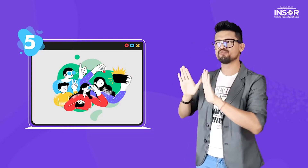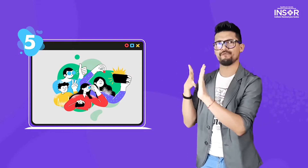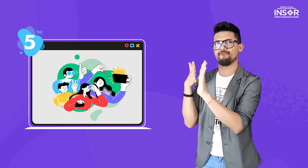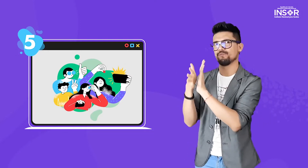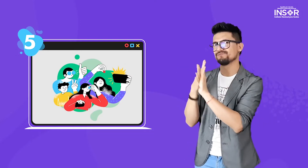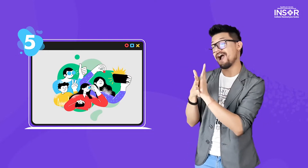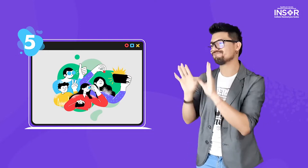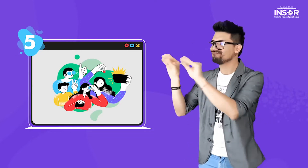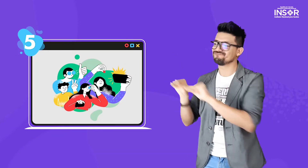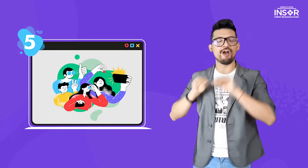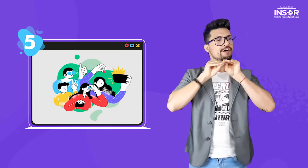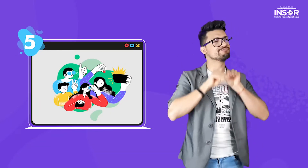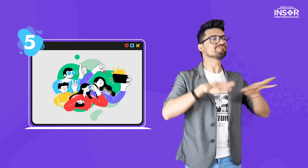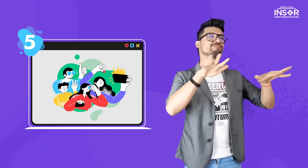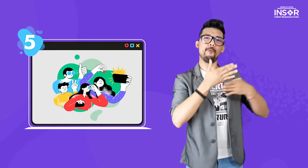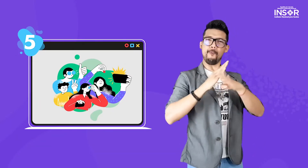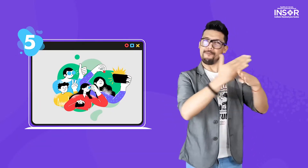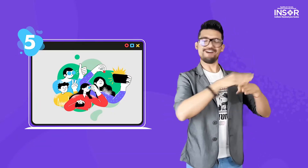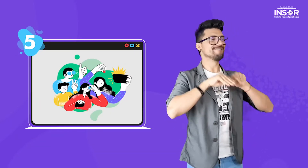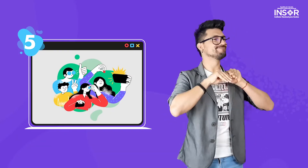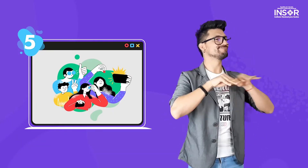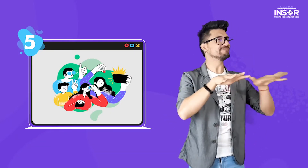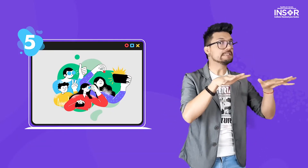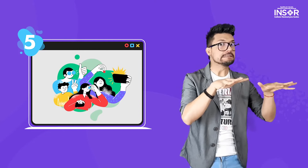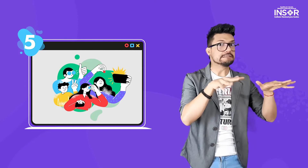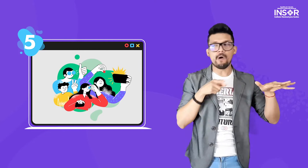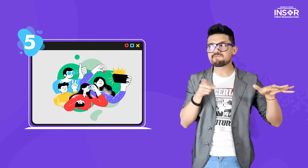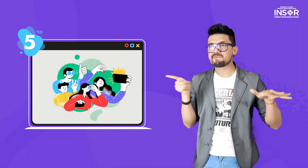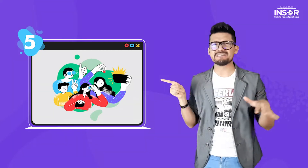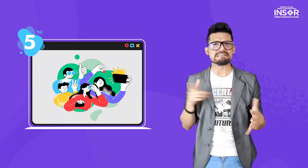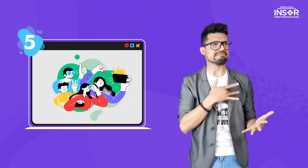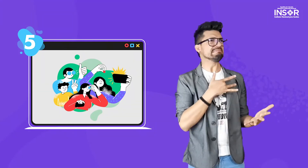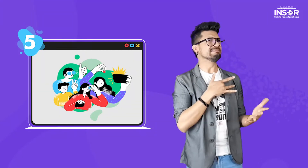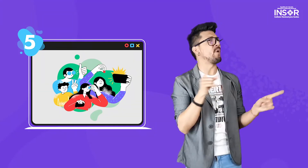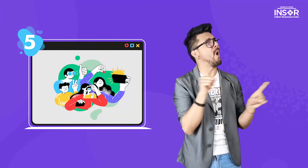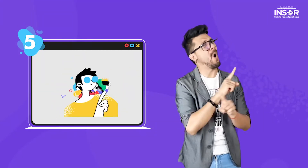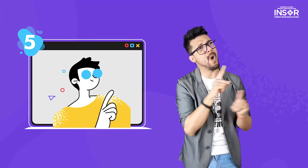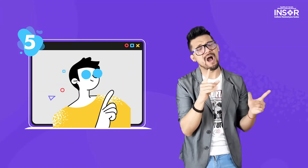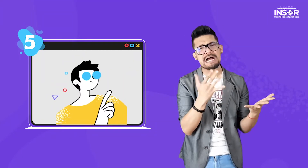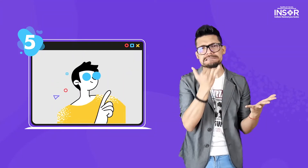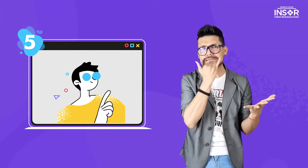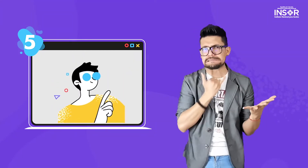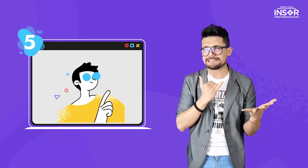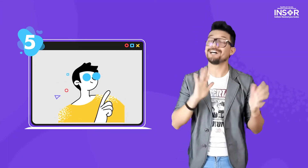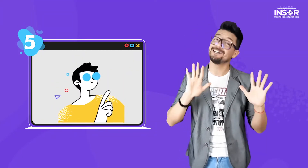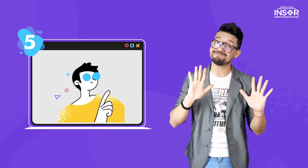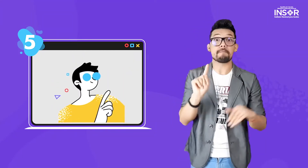no olviden que antes de publicarlo en sus redes sociales, deben preguntar a las personas que aparecen en las imágenes,